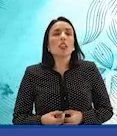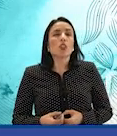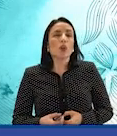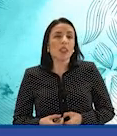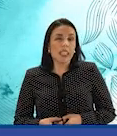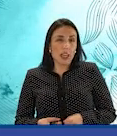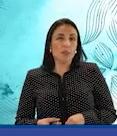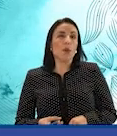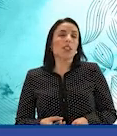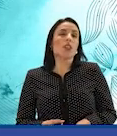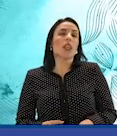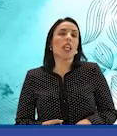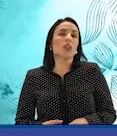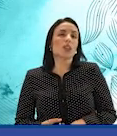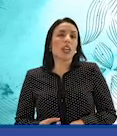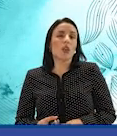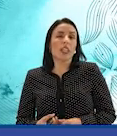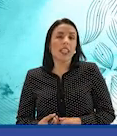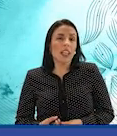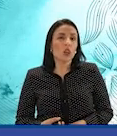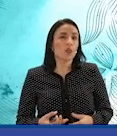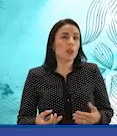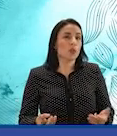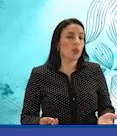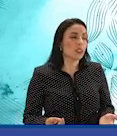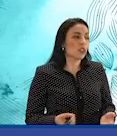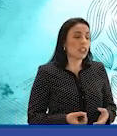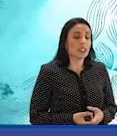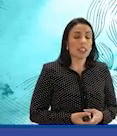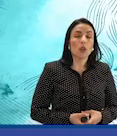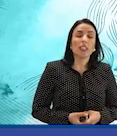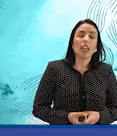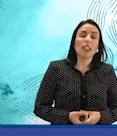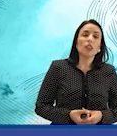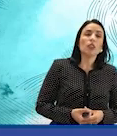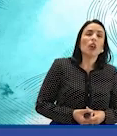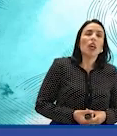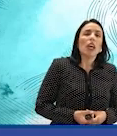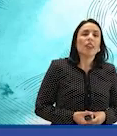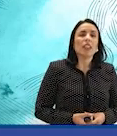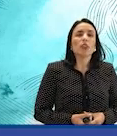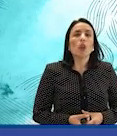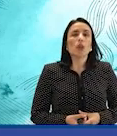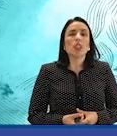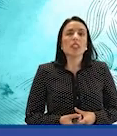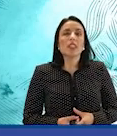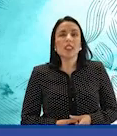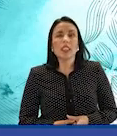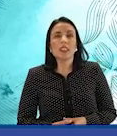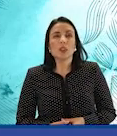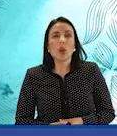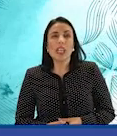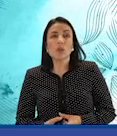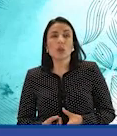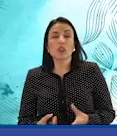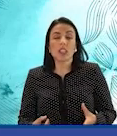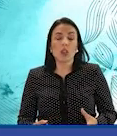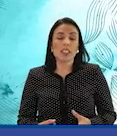someter a aprobación a la Contraloría los presupuestos extraordinarios dentro de los 15 días naturales posteriores